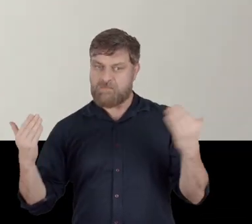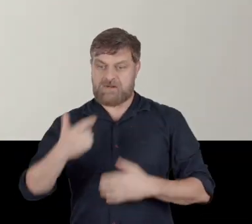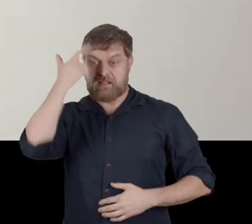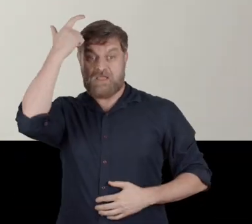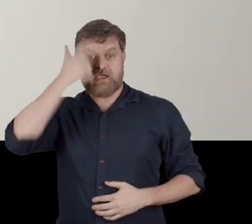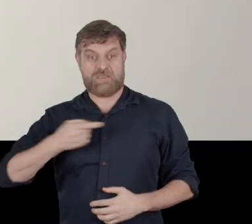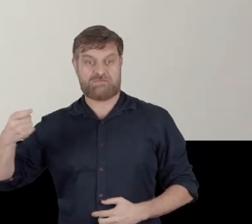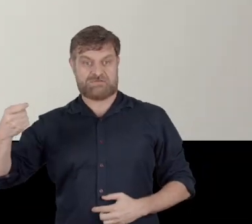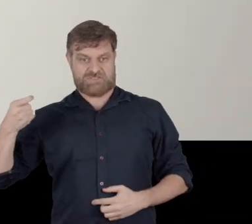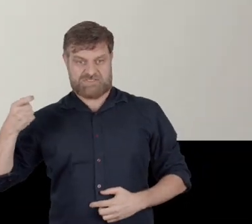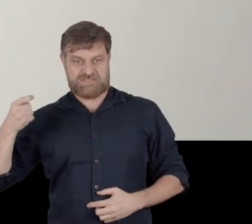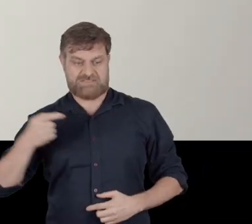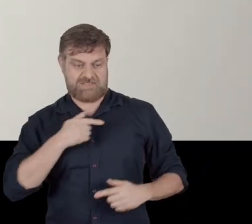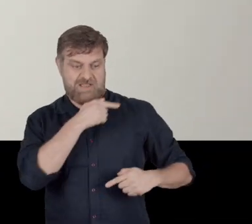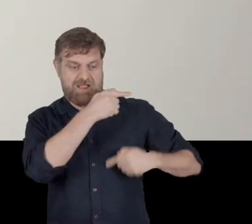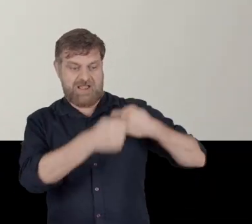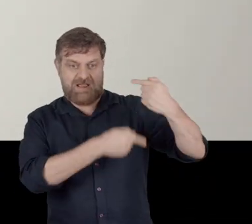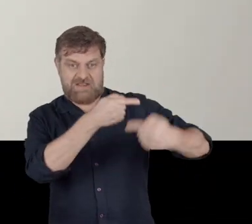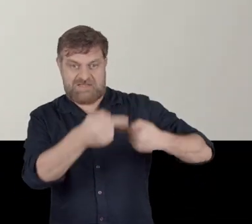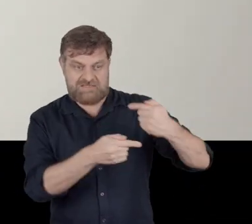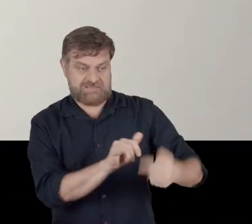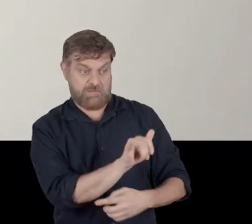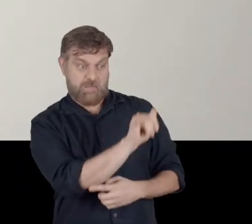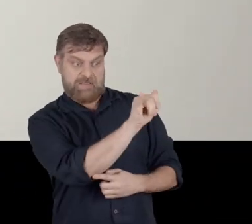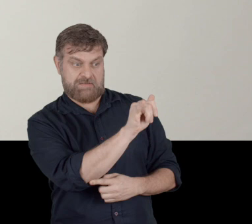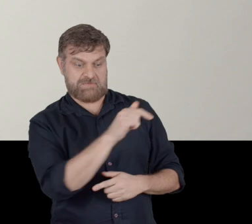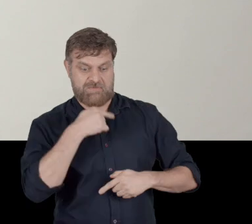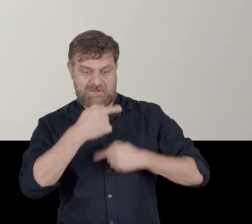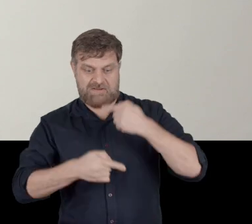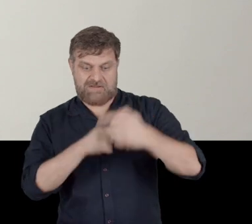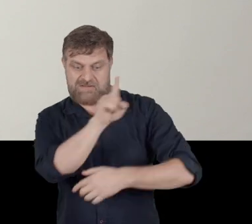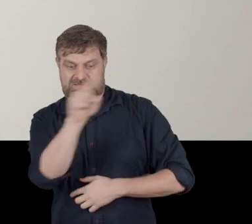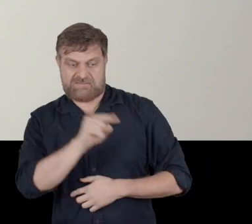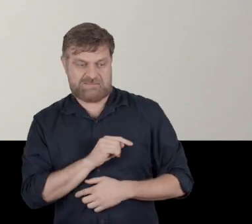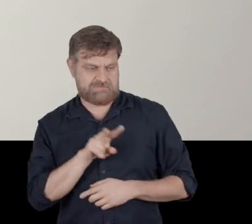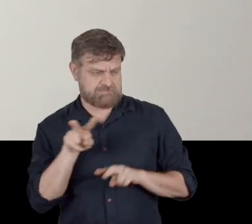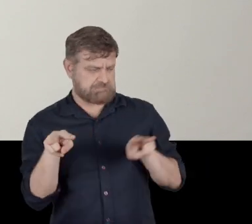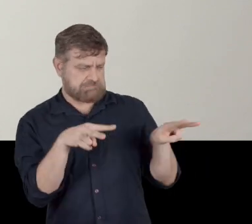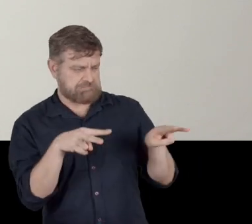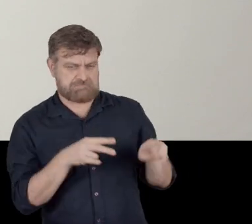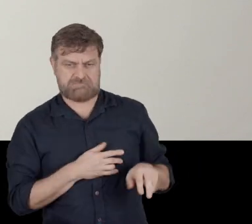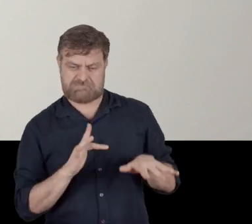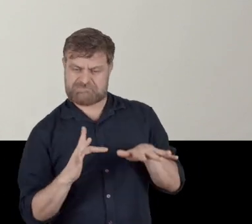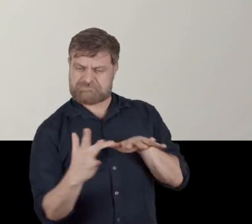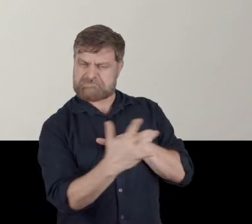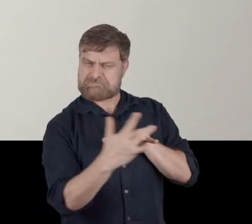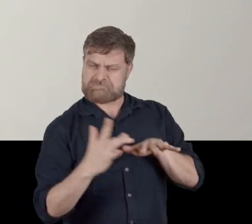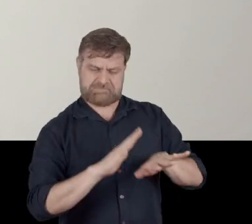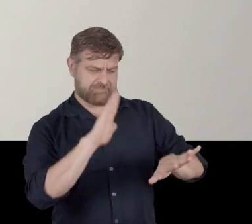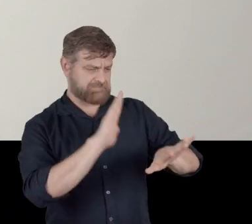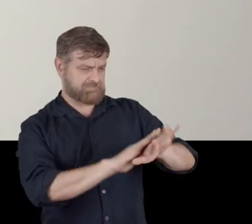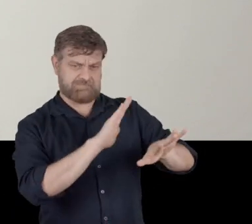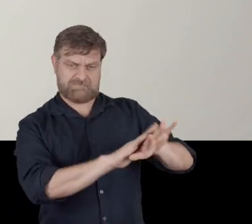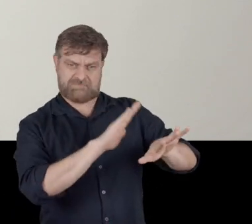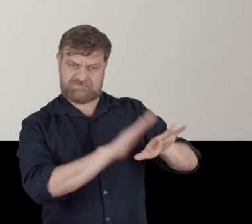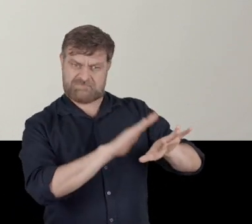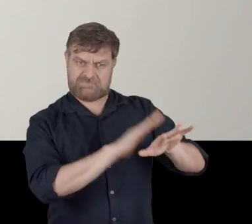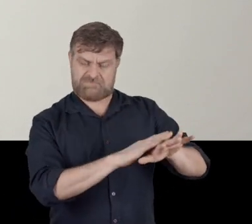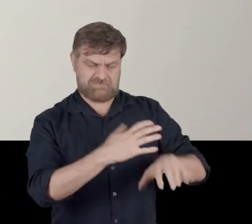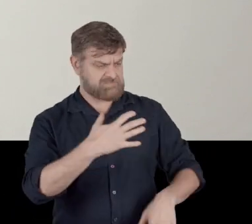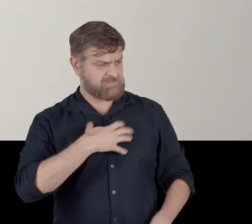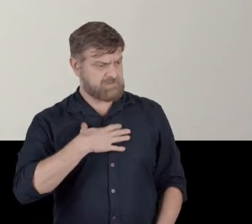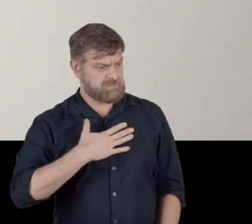Eu sou X então e quando eu vejo Y e Z se comportando frente às redes sociais